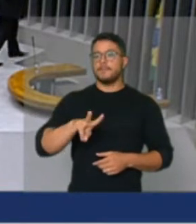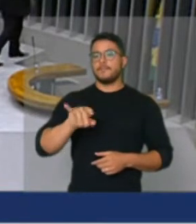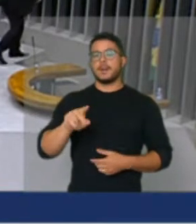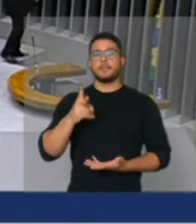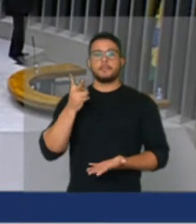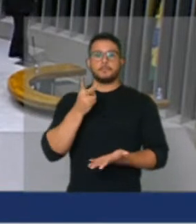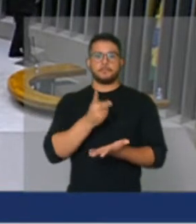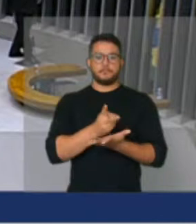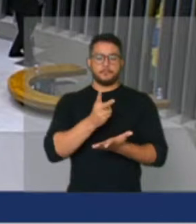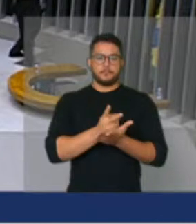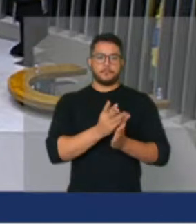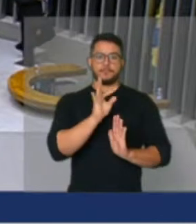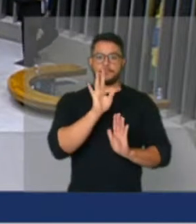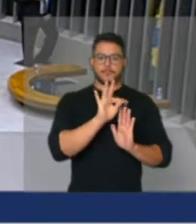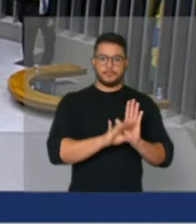DO SENADO E O NÃO PELA REJEIÇÃO E APROVAÇÃO DO